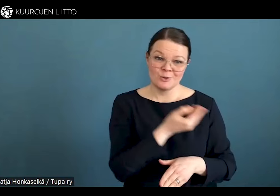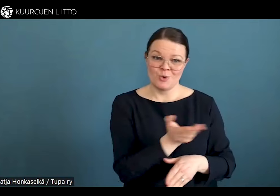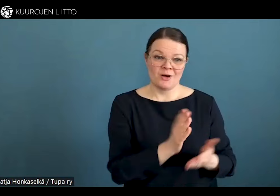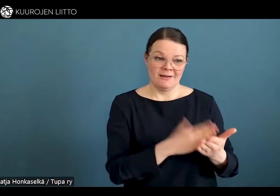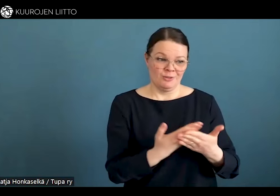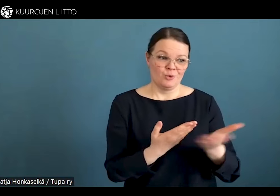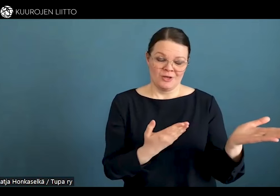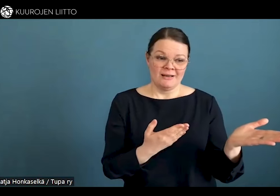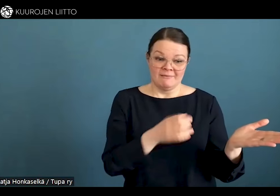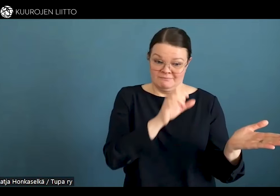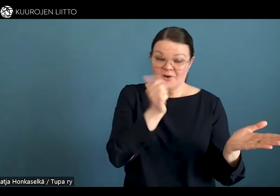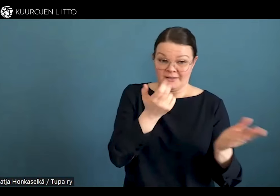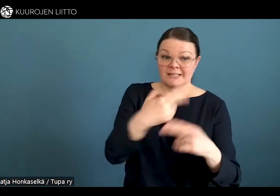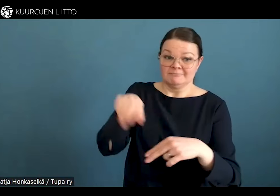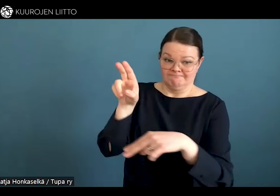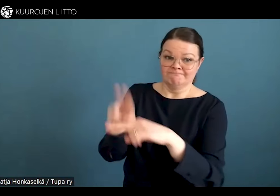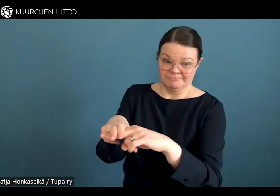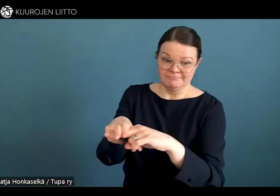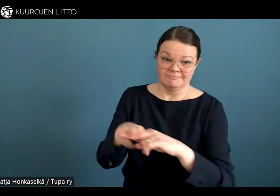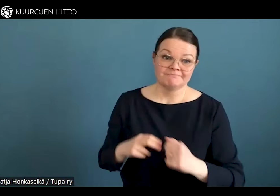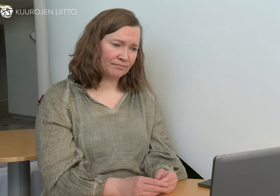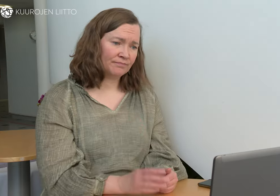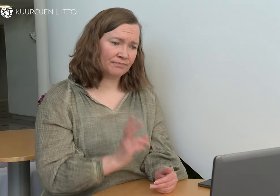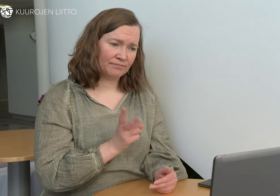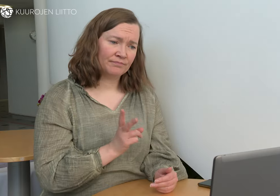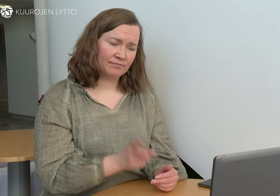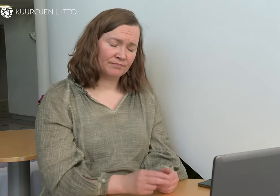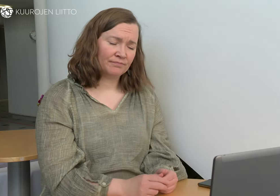nuorten tulkkien työllistymismahdollisuuksia. Aivan.